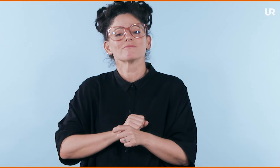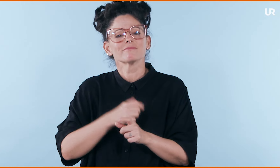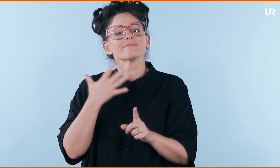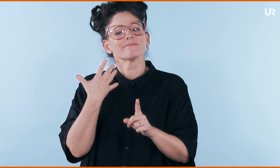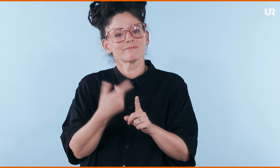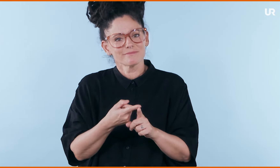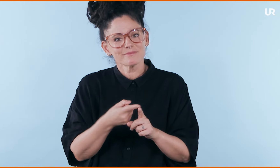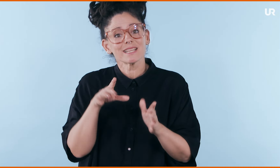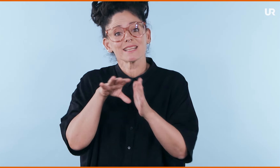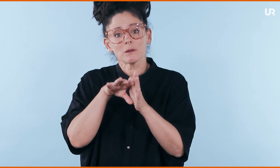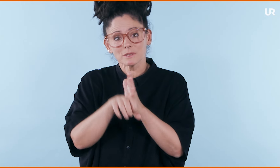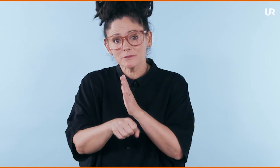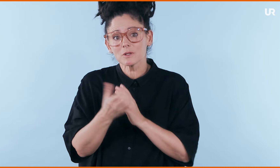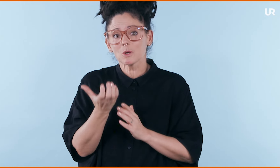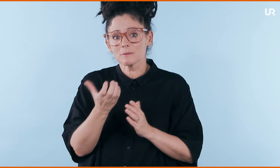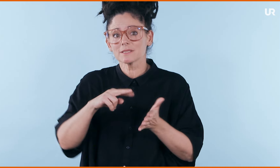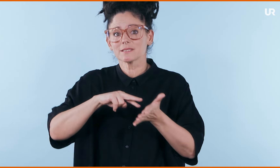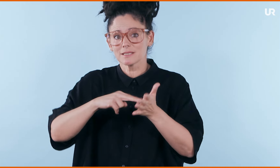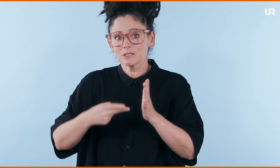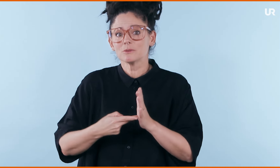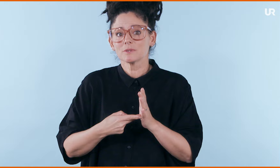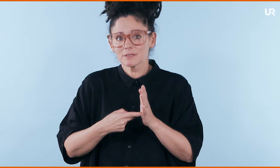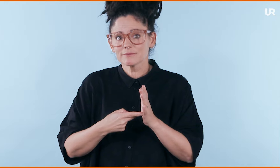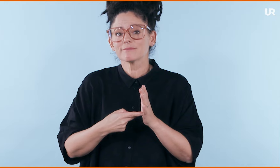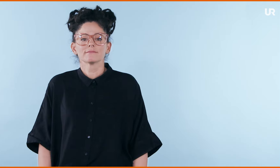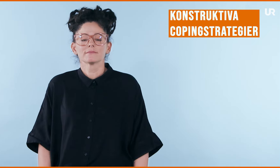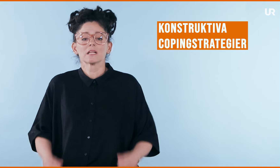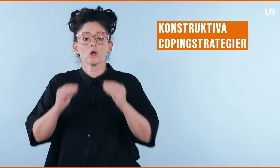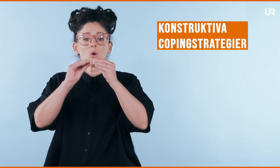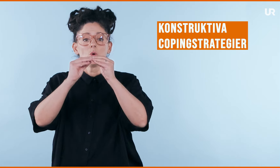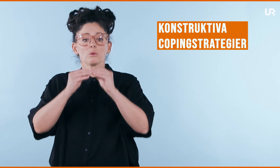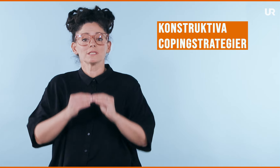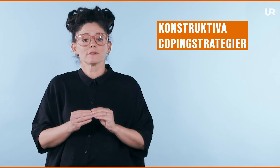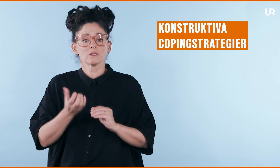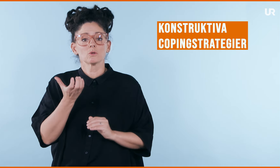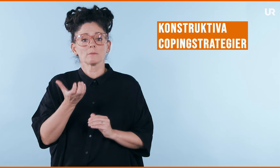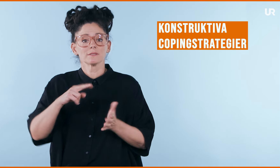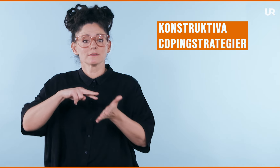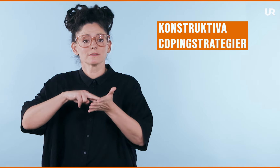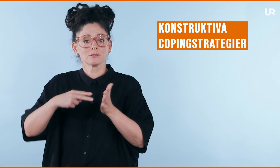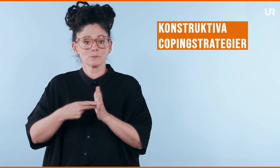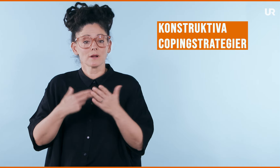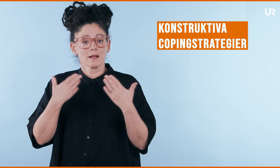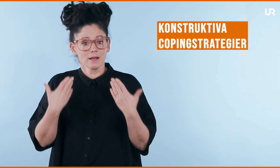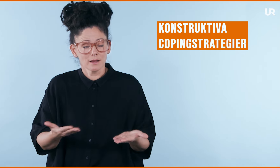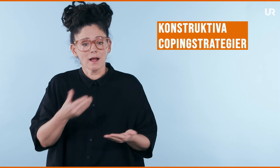Det är ett destruktivt copingstrategi. En konstruktiv copingstrategi är-